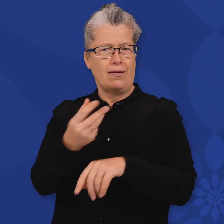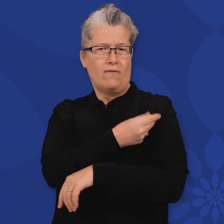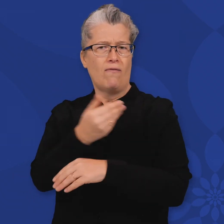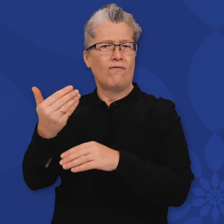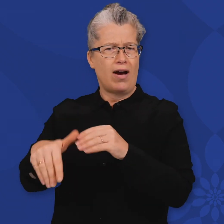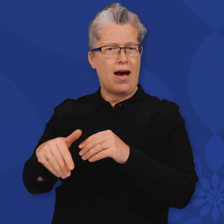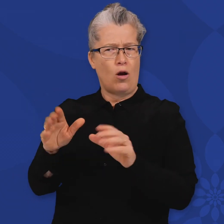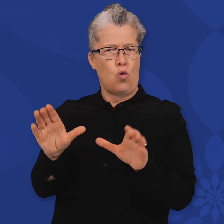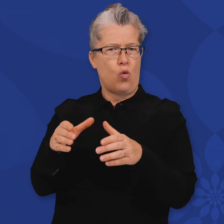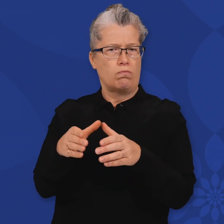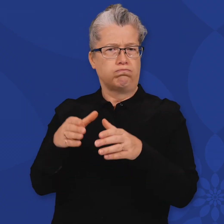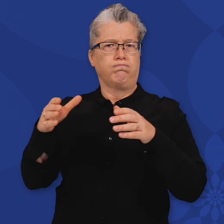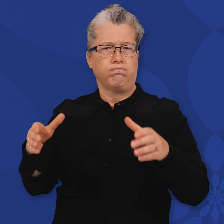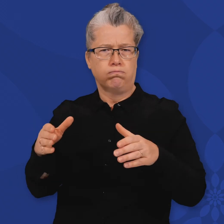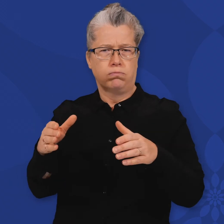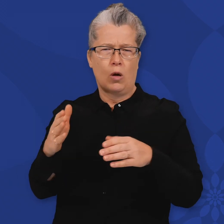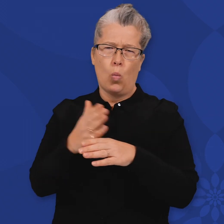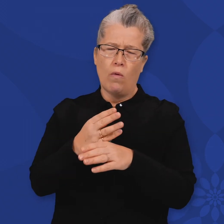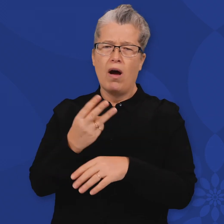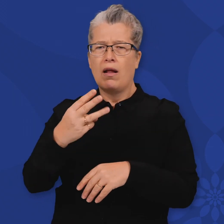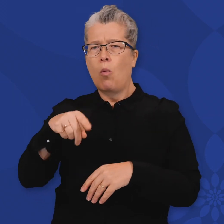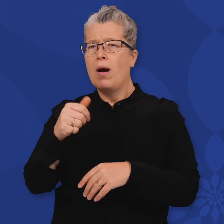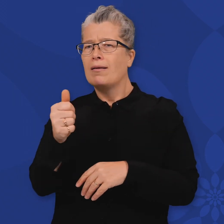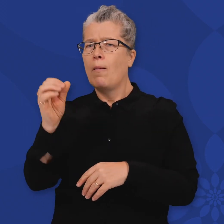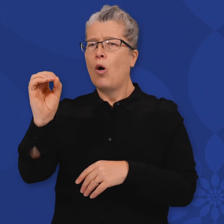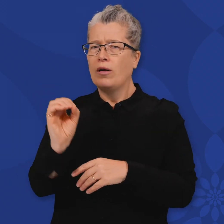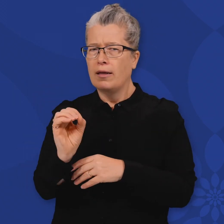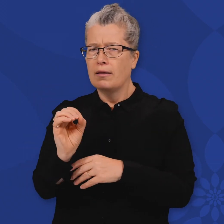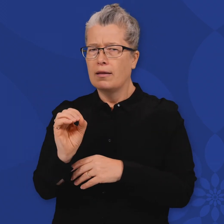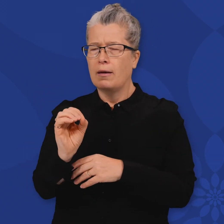för tredje dosen ökat med uppskattningsvis 3,9 procentenheter.